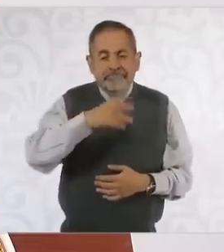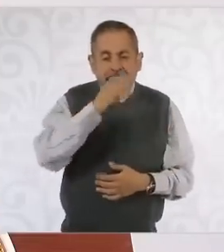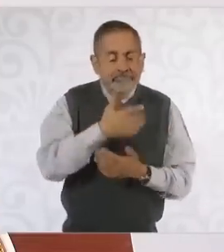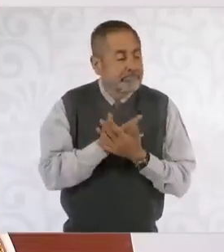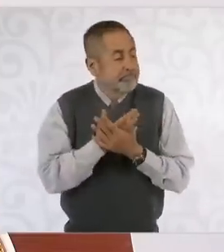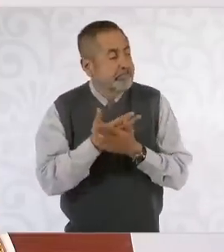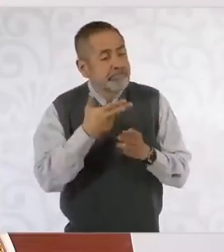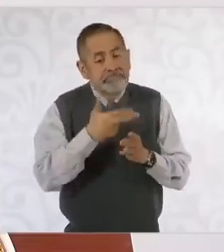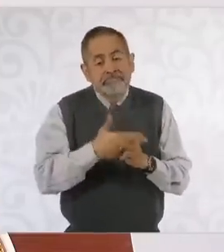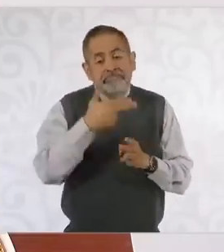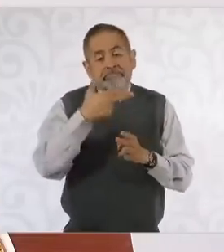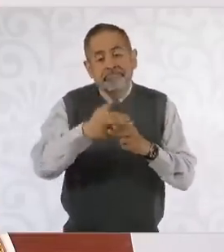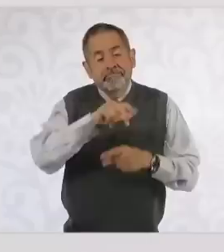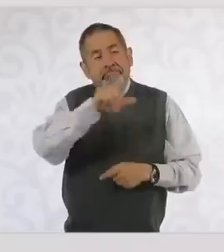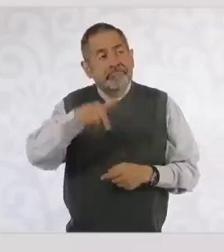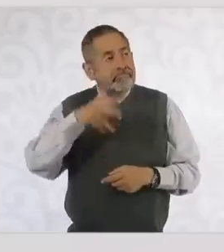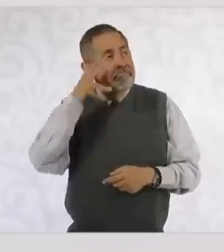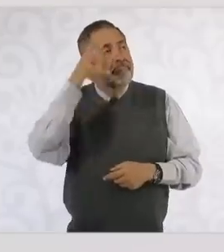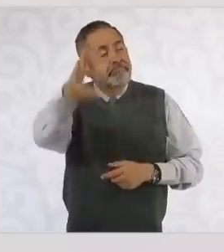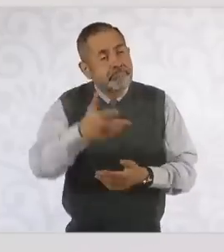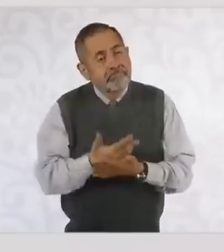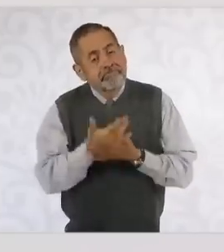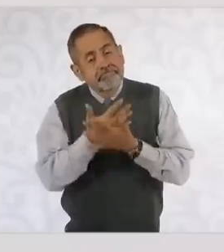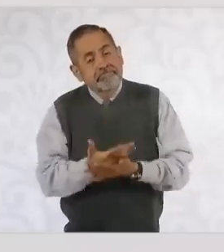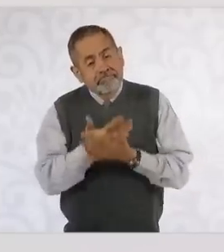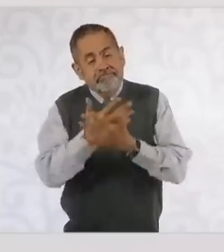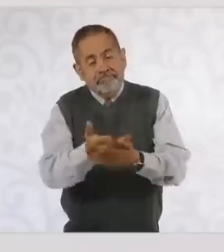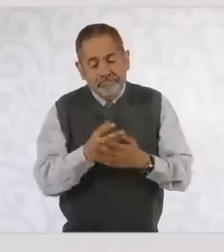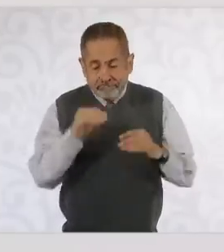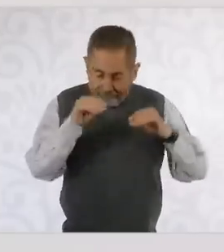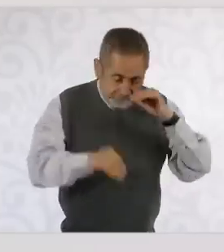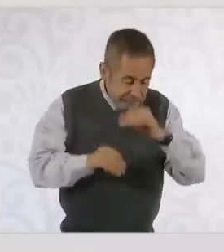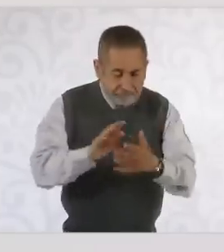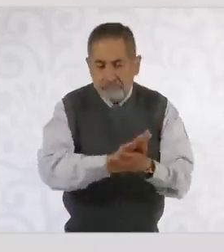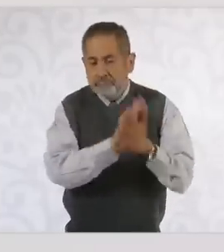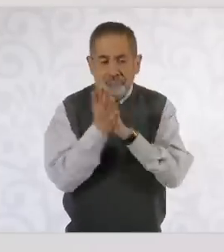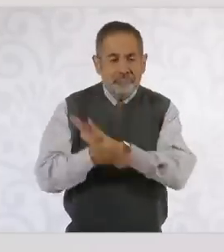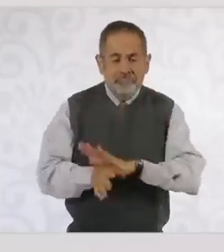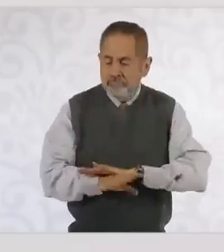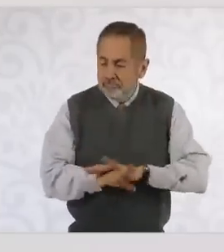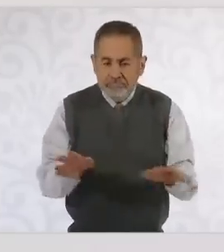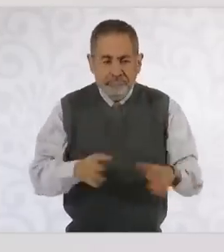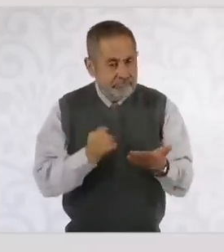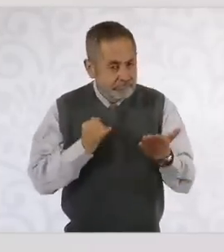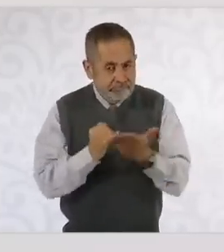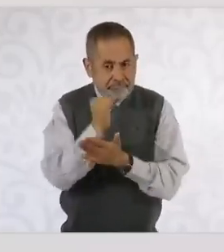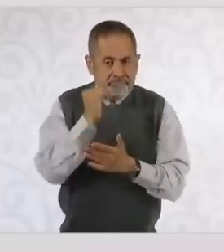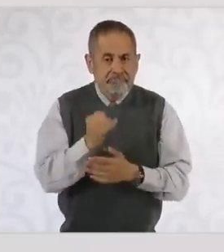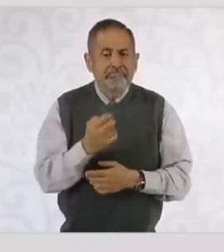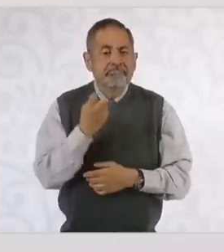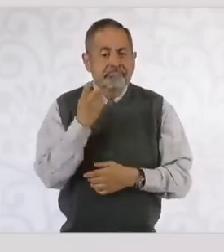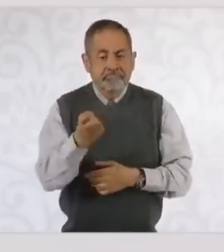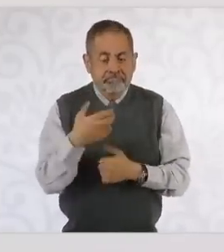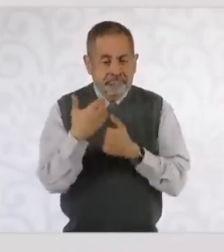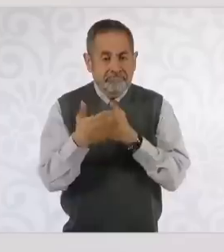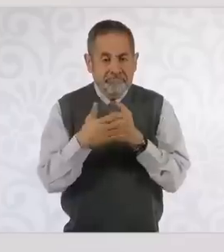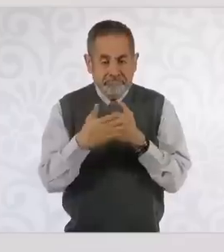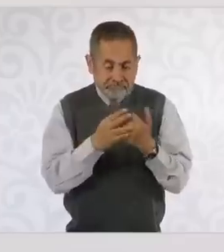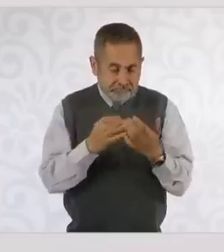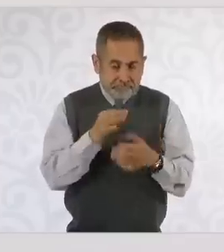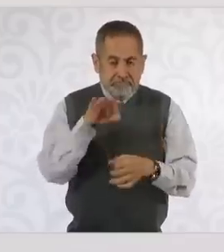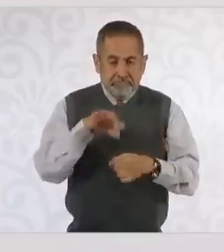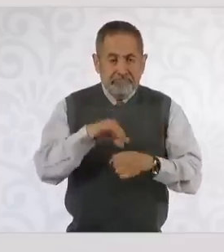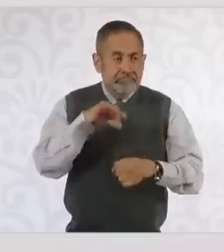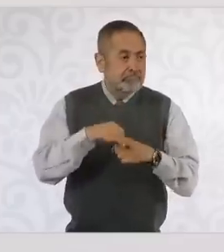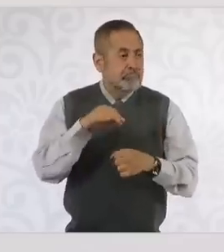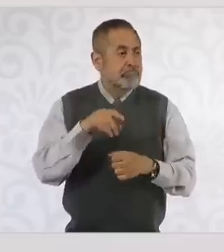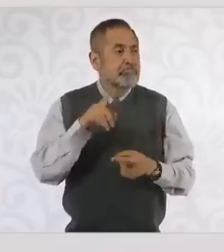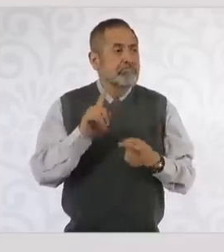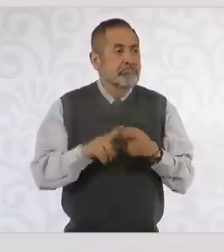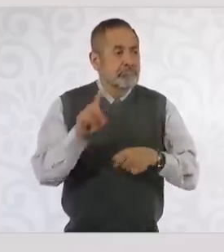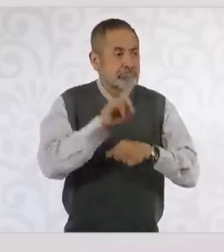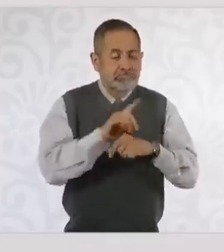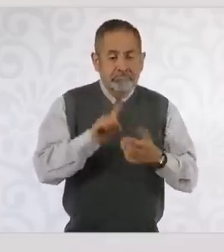reforma O sea que se haga realidad la elección que entrarían en funciones a partir de septiembre si